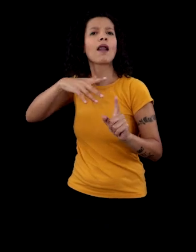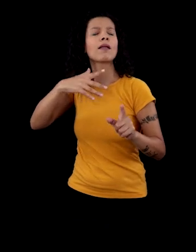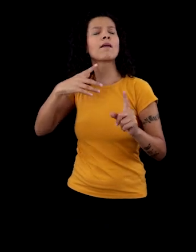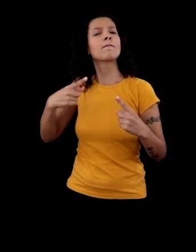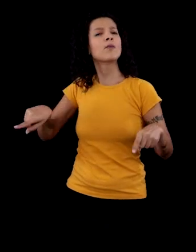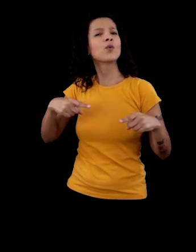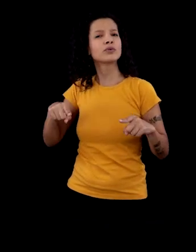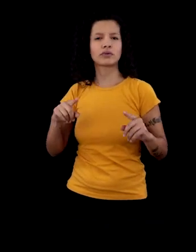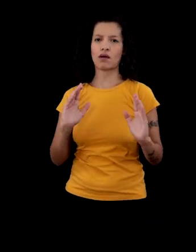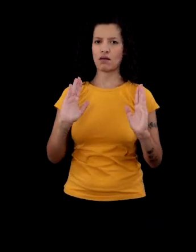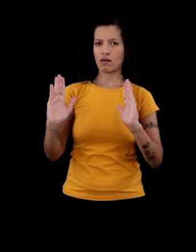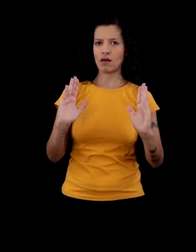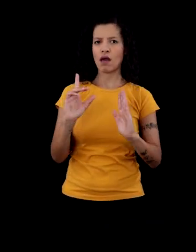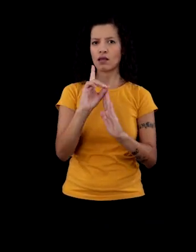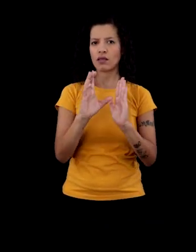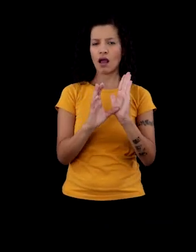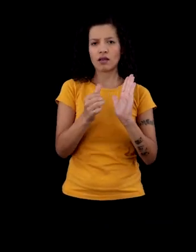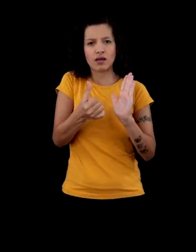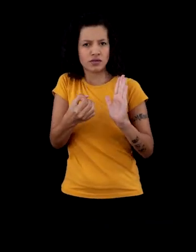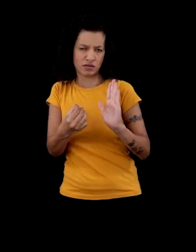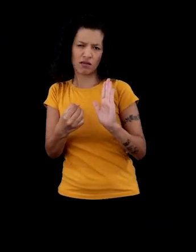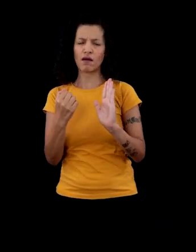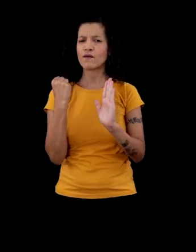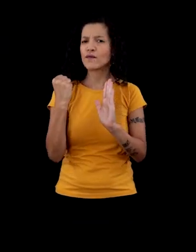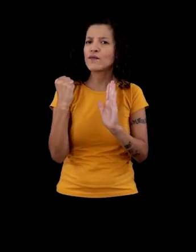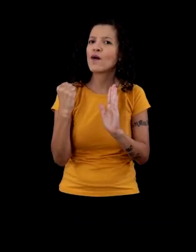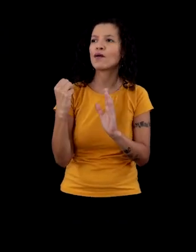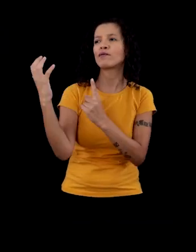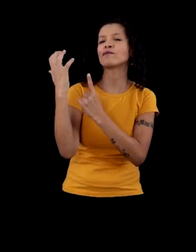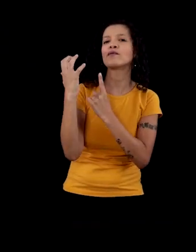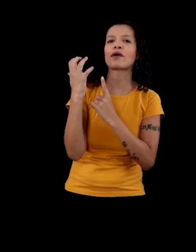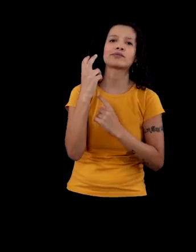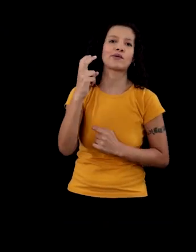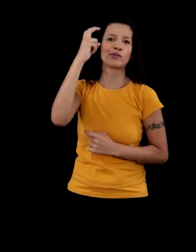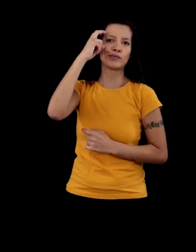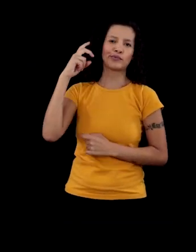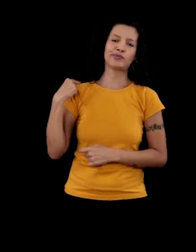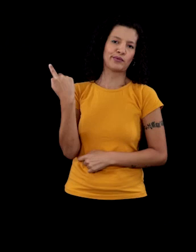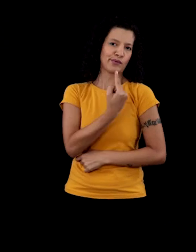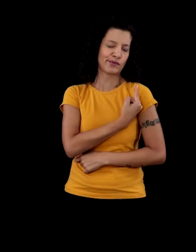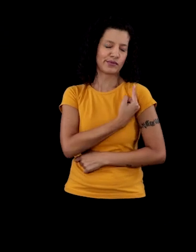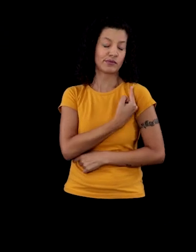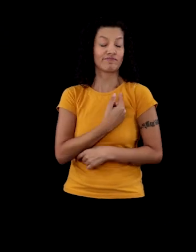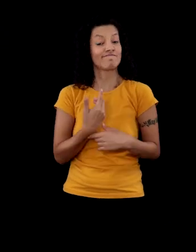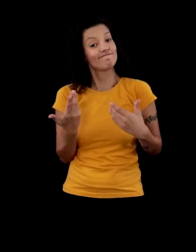desde os anos 1960 que é muito forte na nossa cultura.